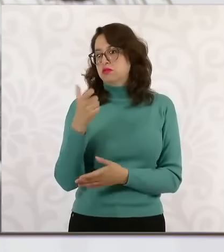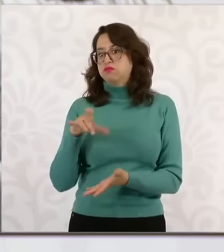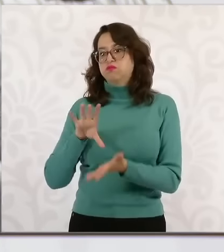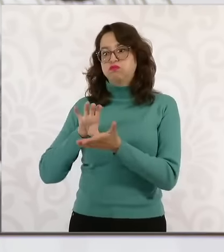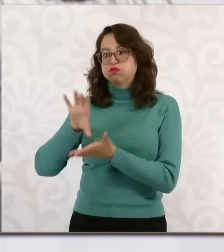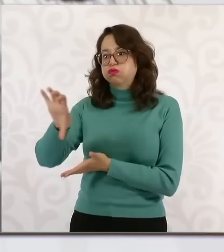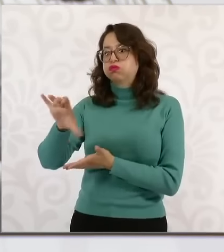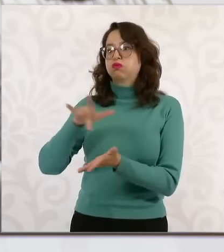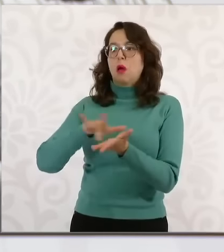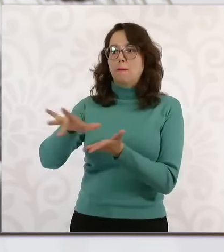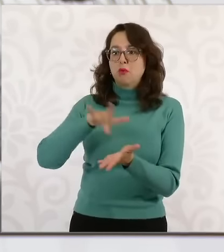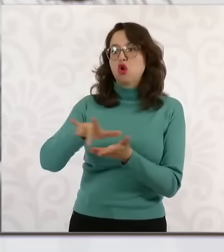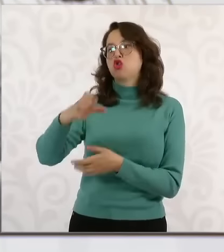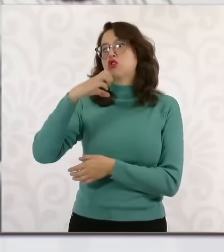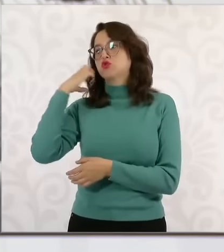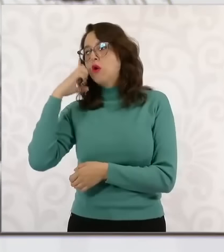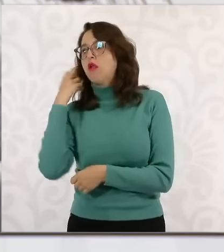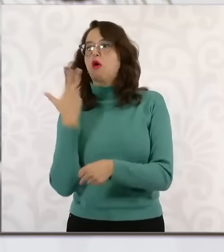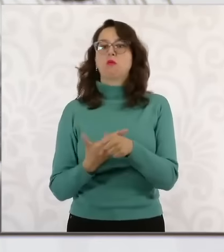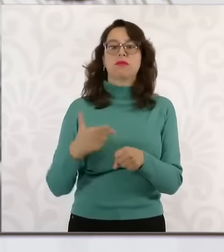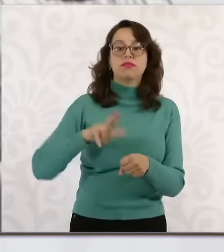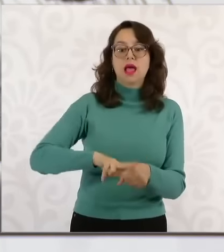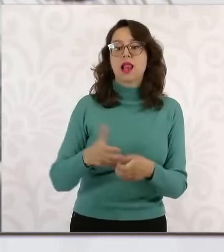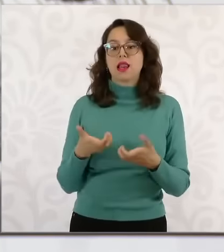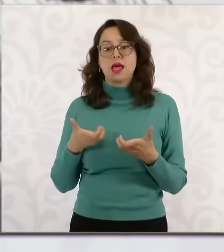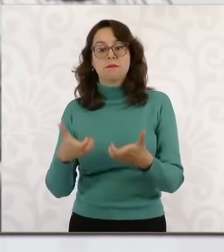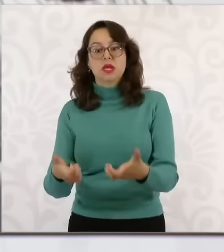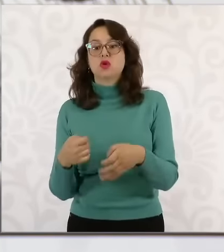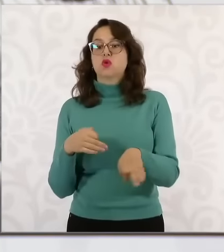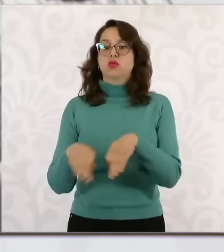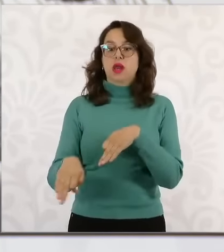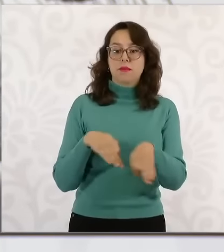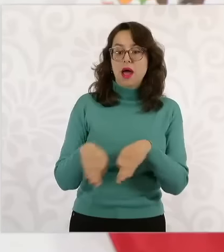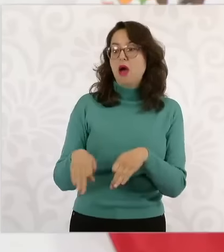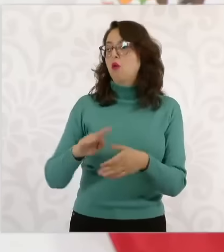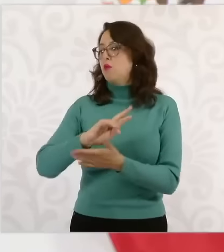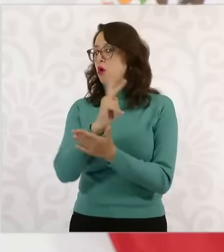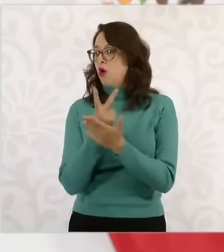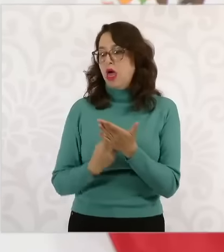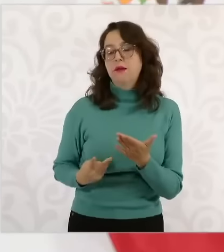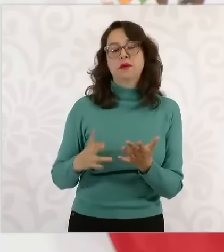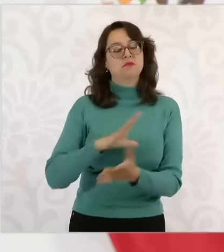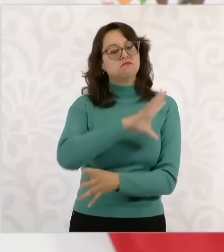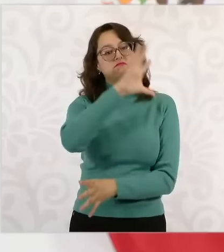a recuperar escuelas, clínicas, el empleo construyendo futuro, todo eso va a llevar